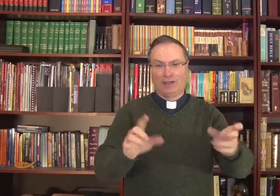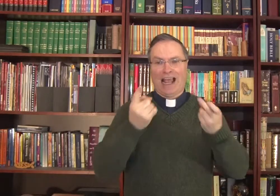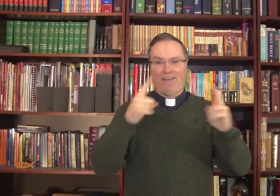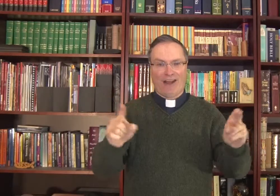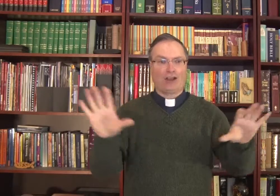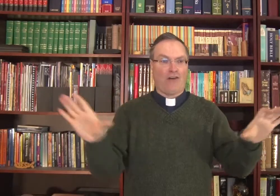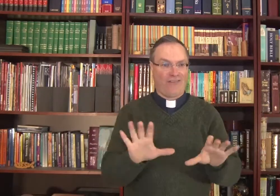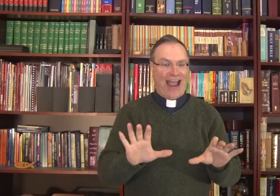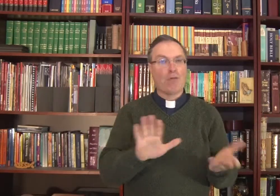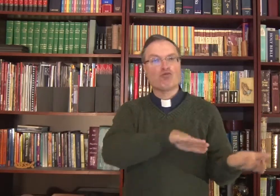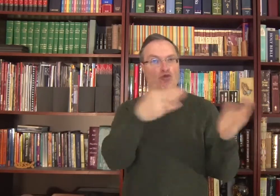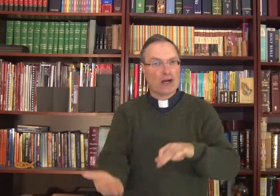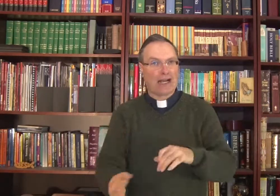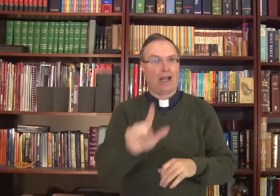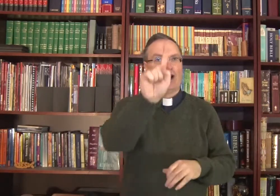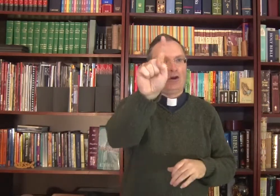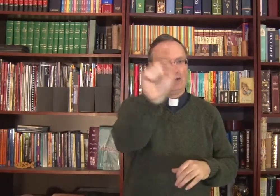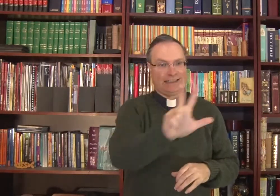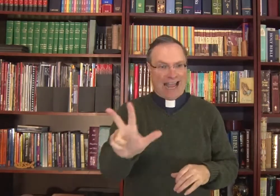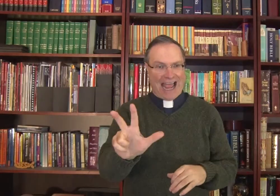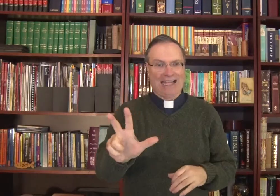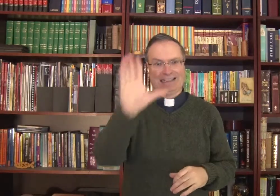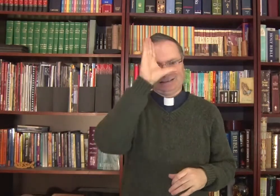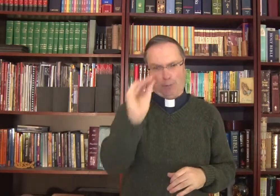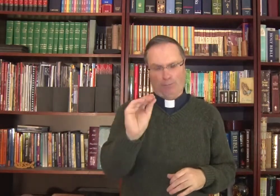afin de faire mourir le tiers des hommes.